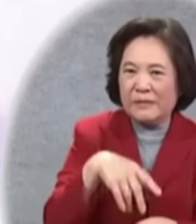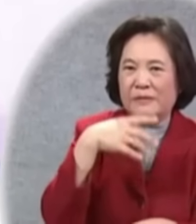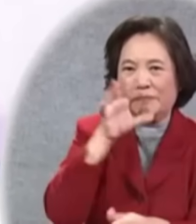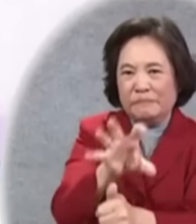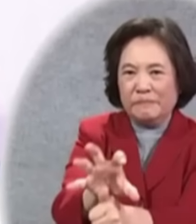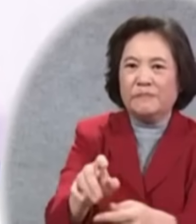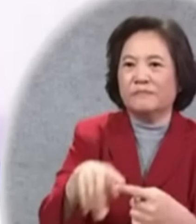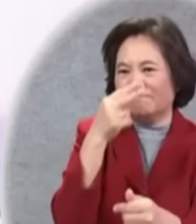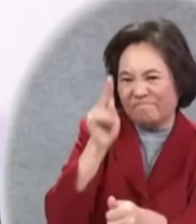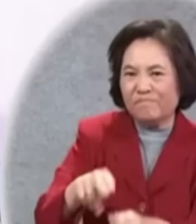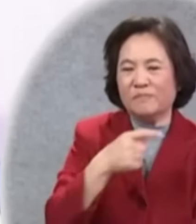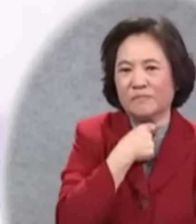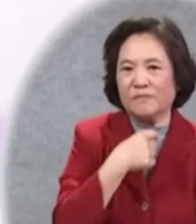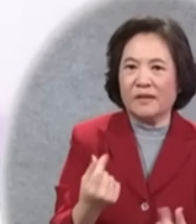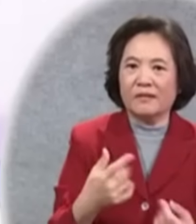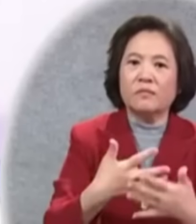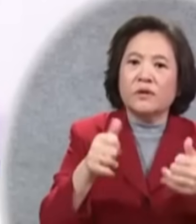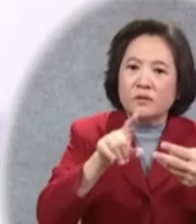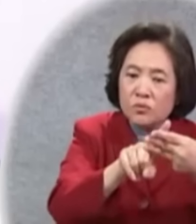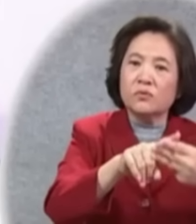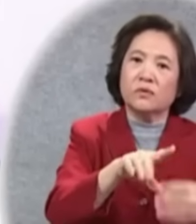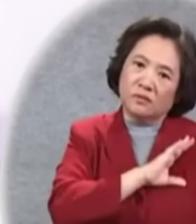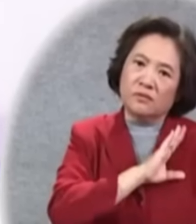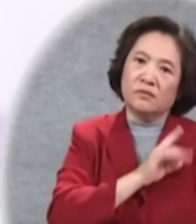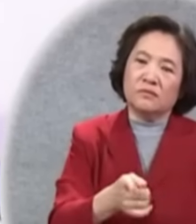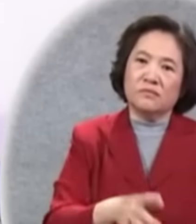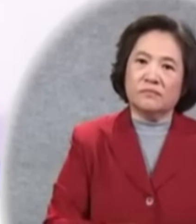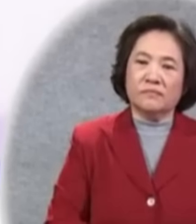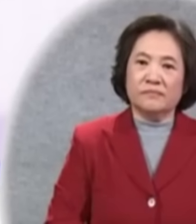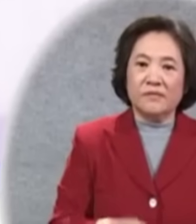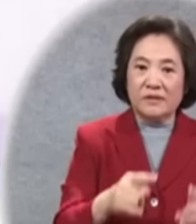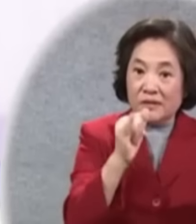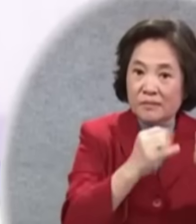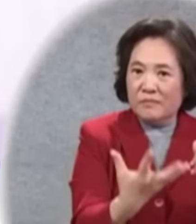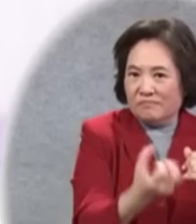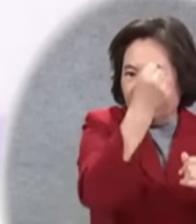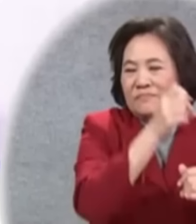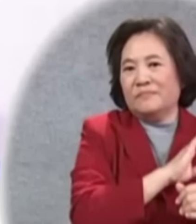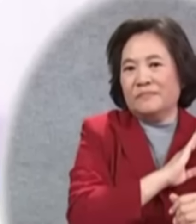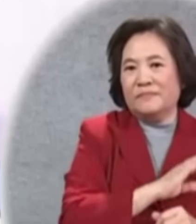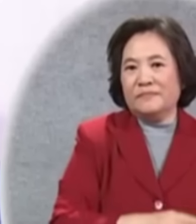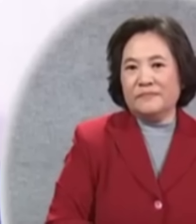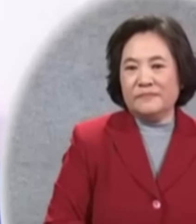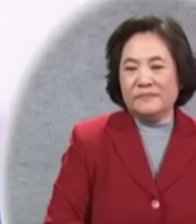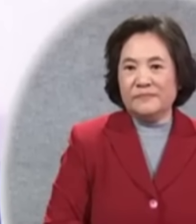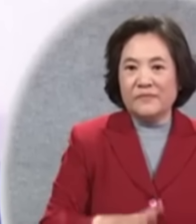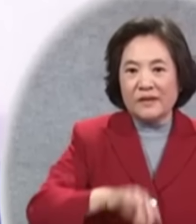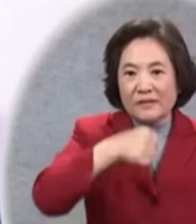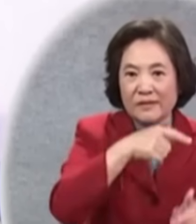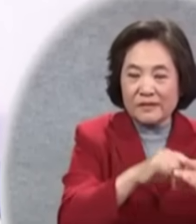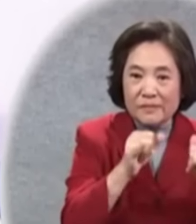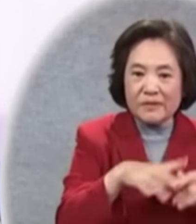用力的罵 民主 民主 人民作主 臺灣人民 嘉義縣